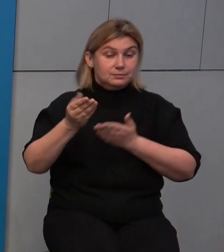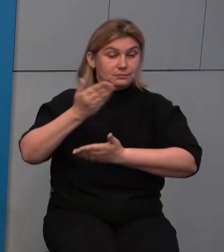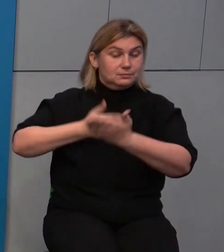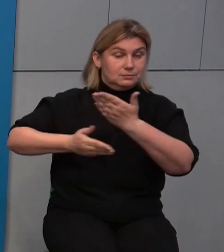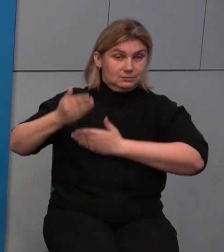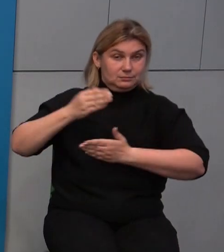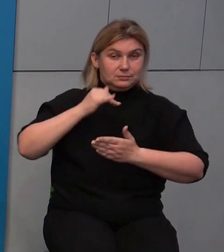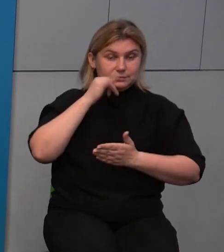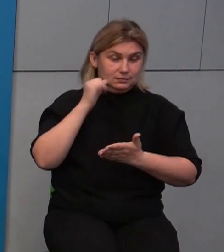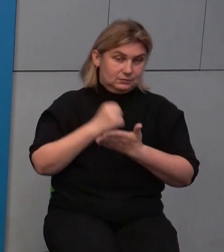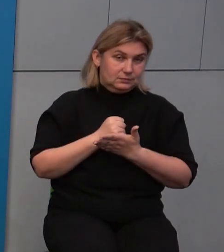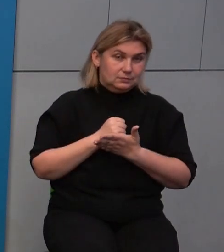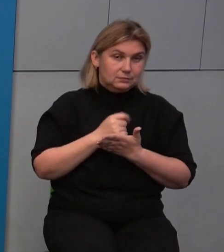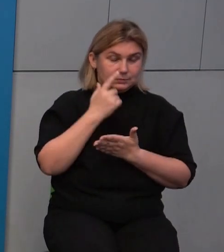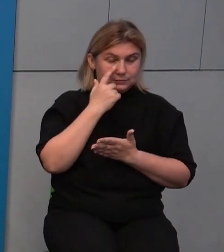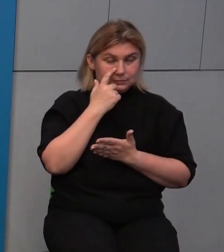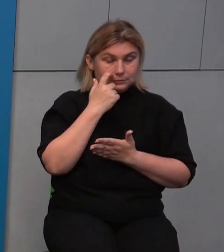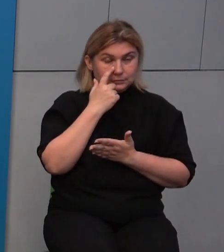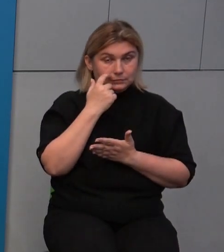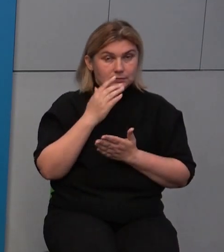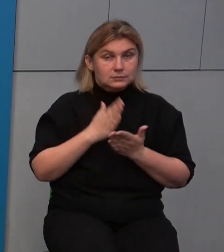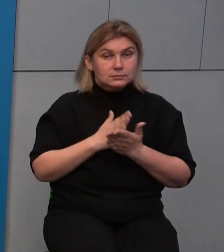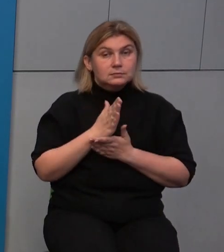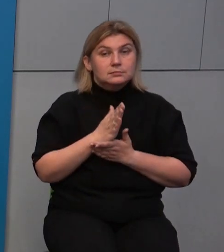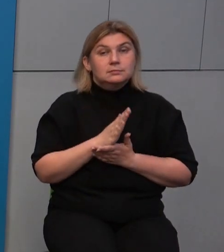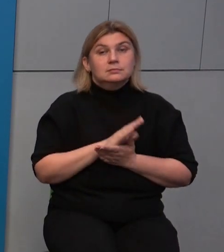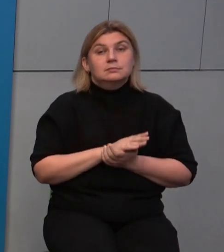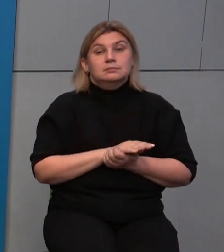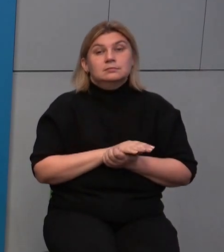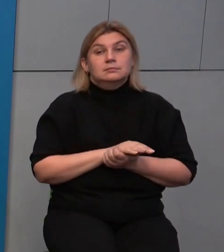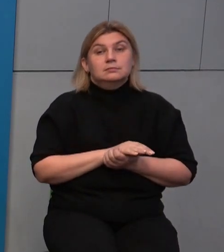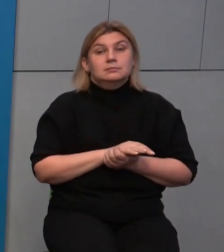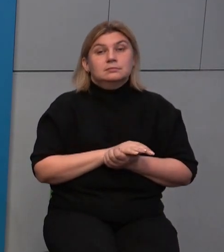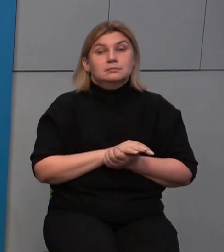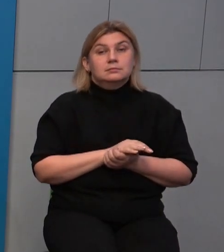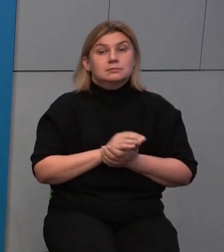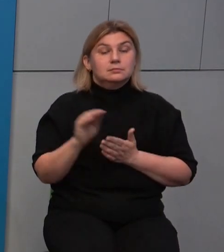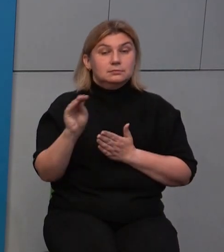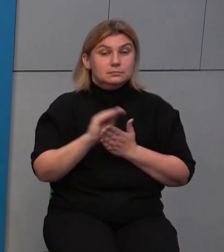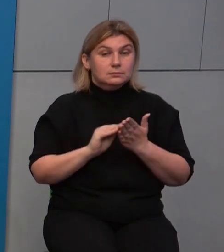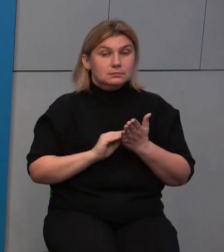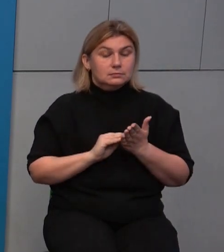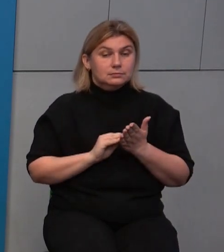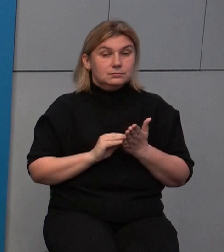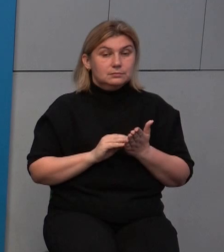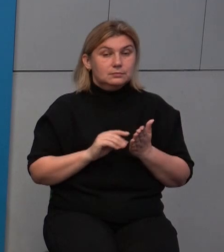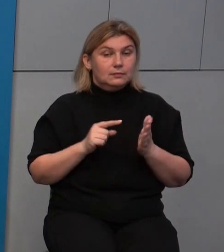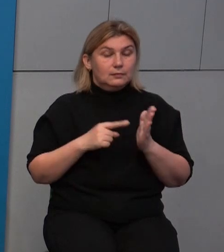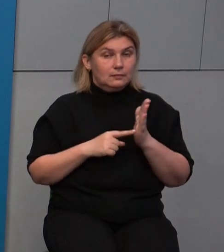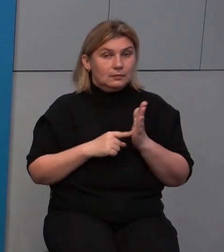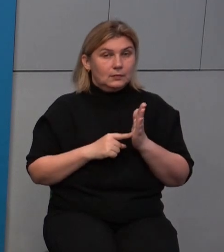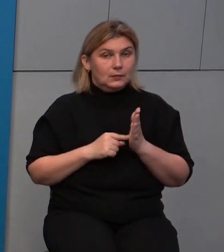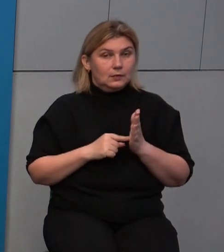I rzeczywiście, ale przez to, kiedy pisze o nim wówczas Ursula Le Guin,